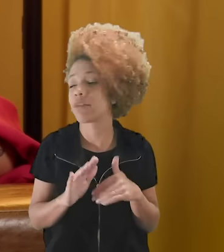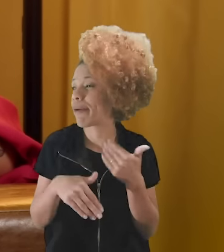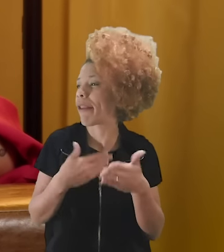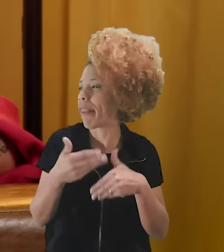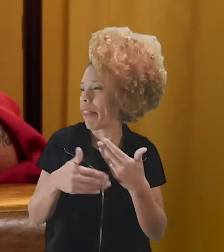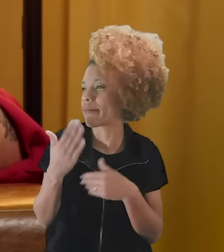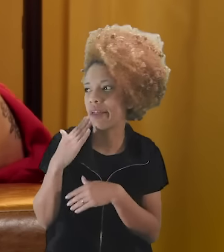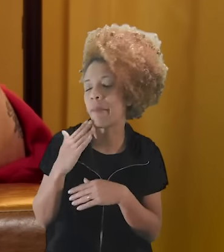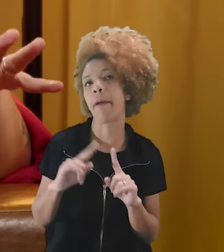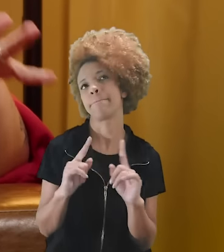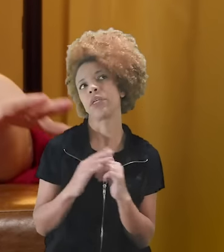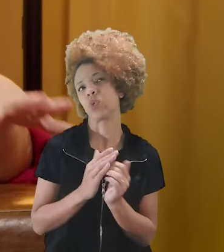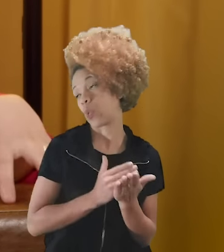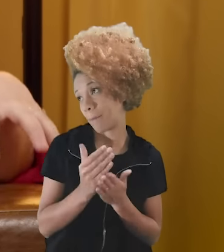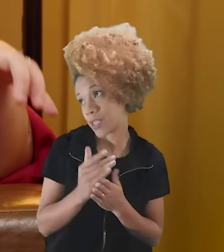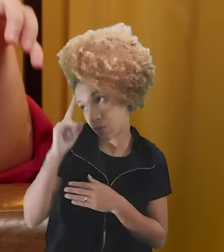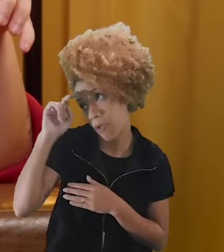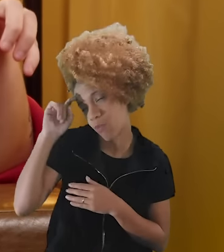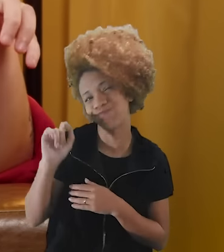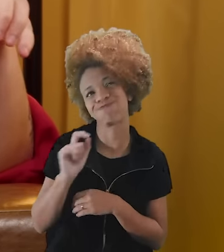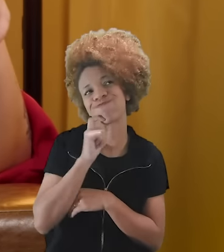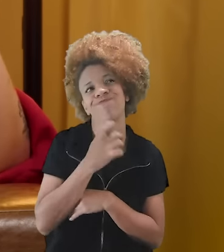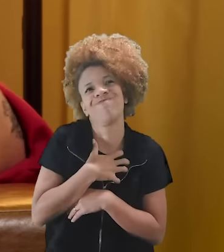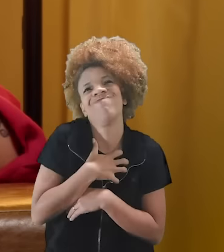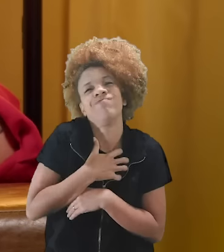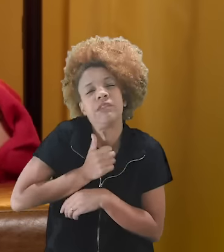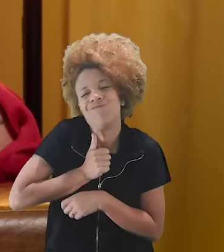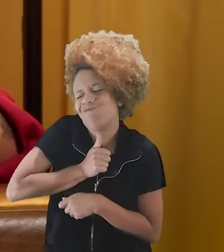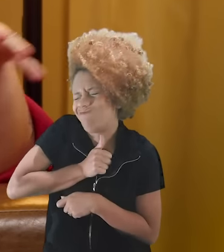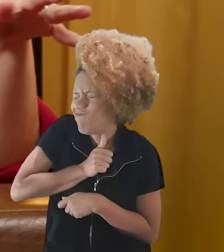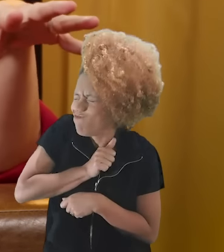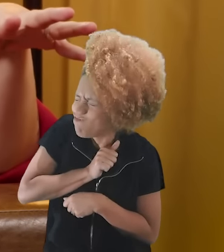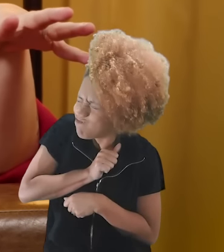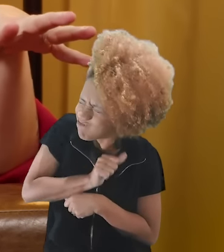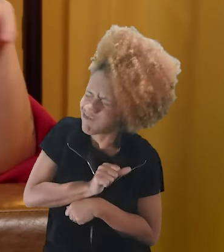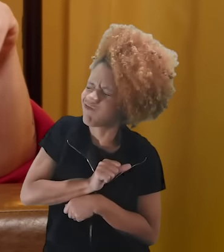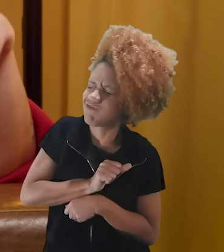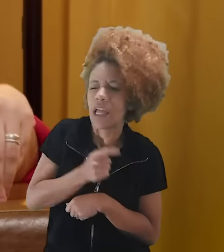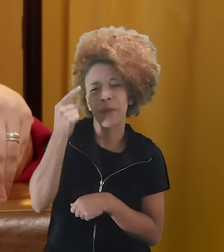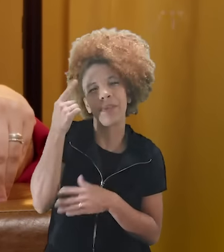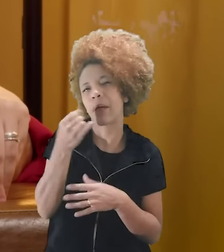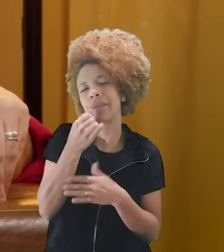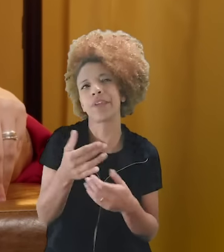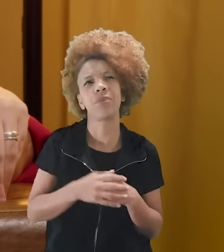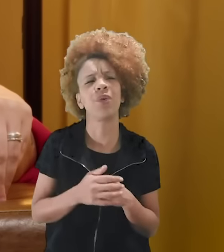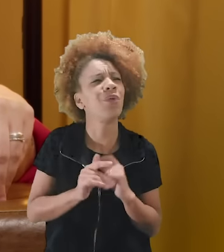mais então e no começo mal Isso me fez me senti a pior pessoa do mundo e pensar a tipo cara que